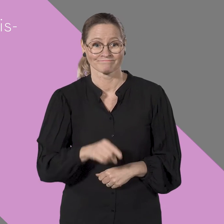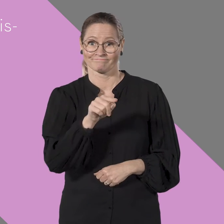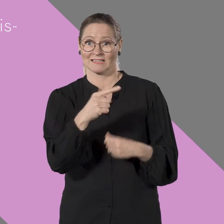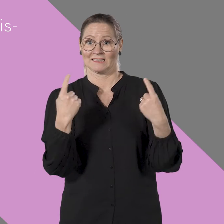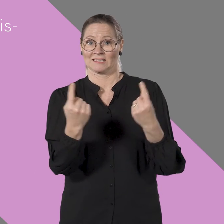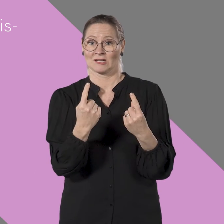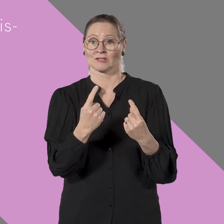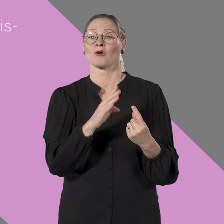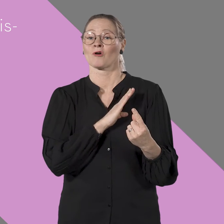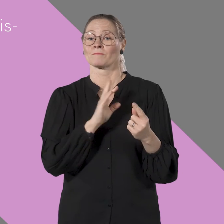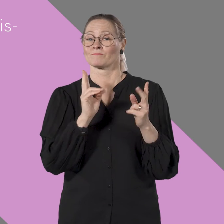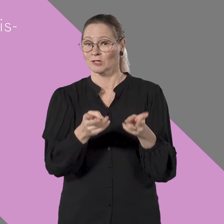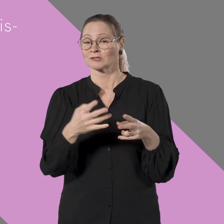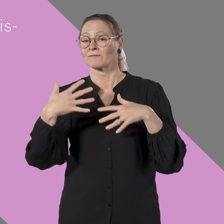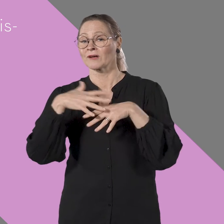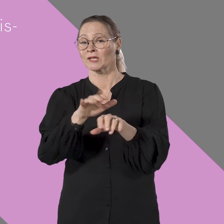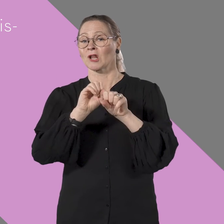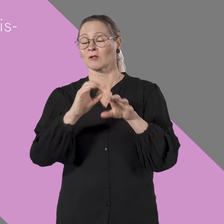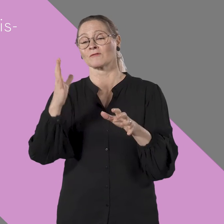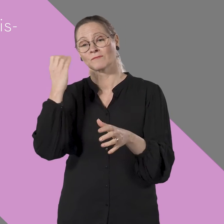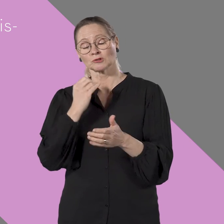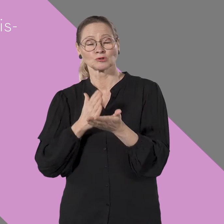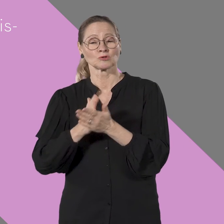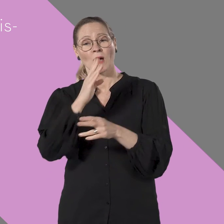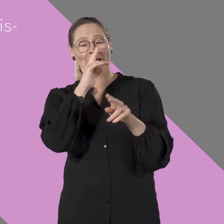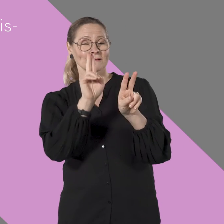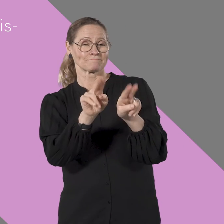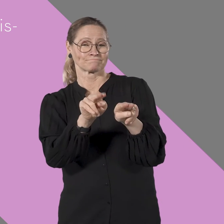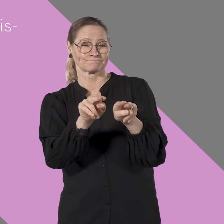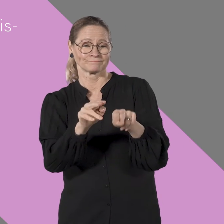Tilaisuus lähetetään myös suorana netissä.